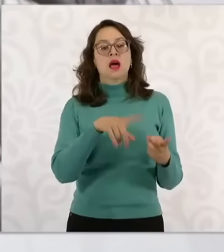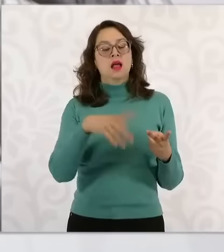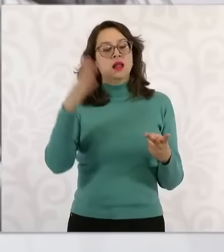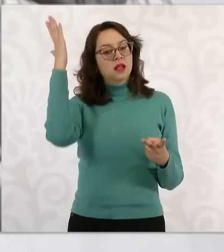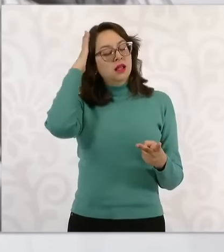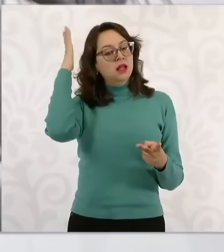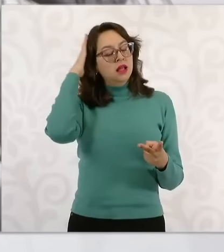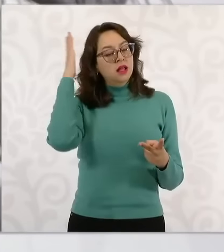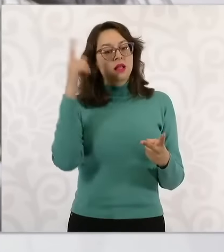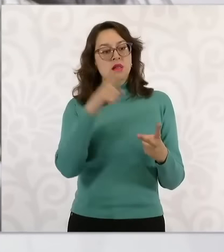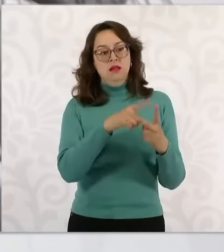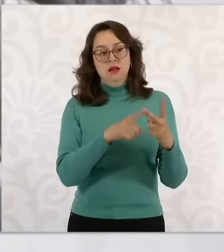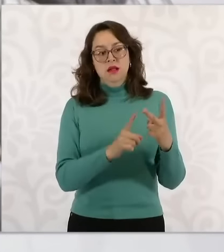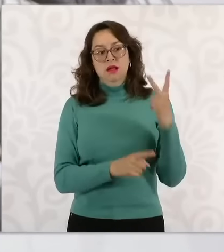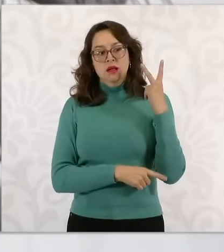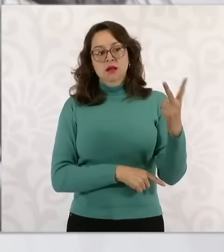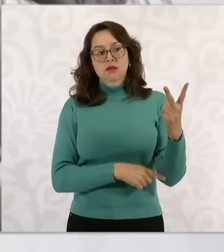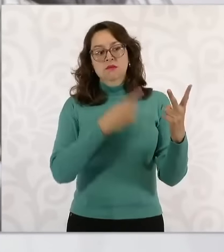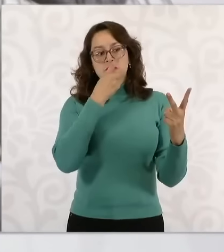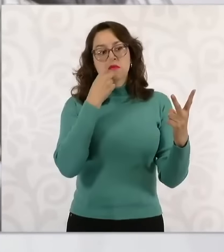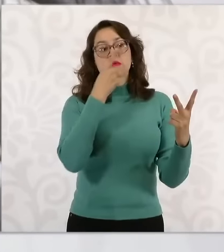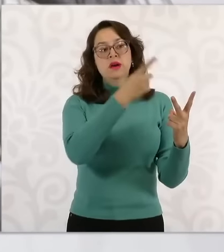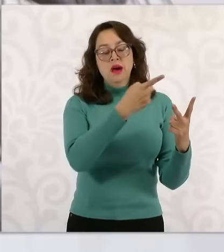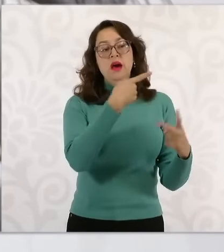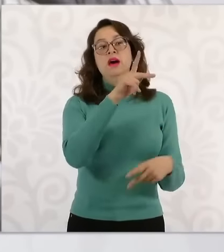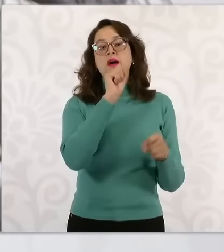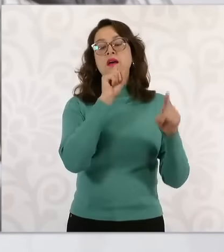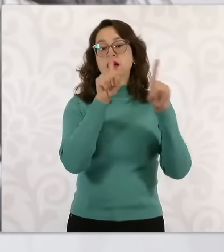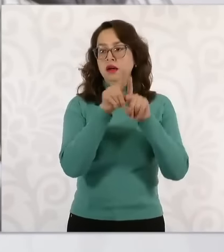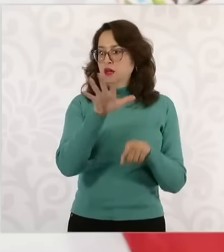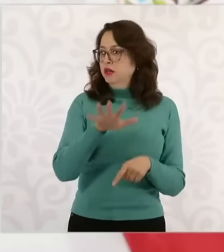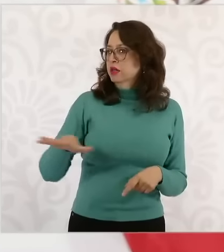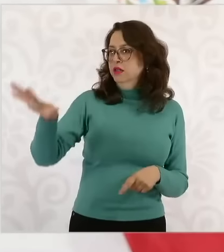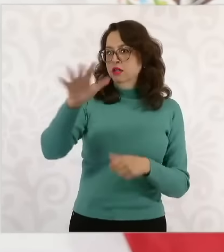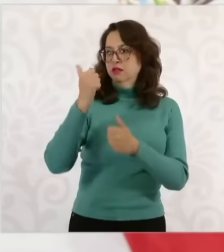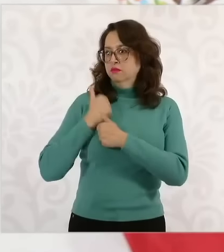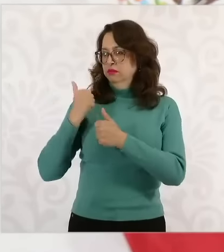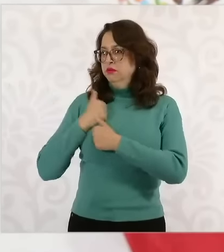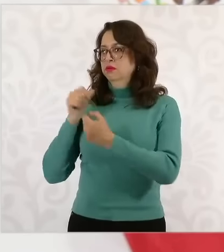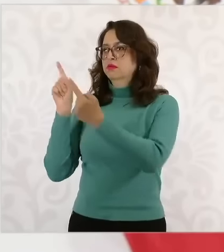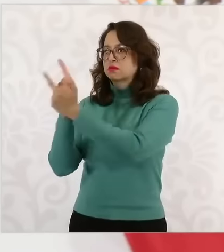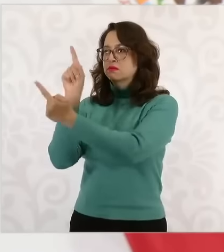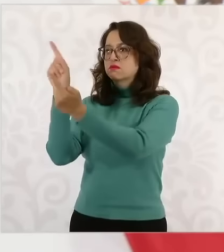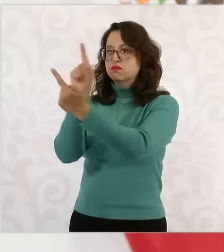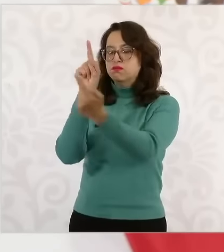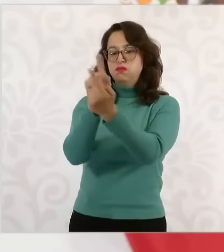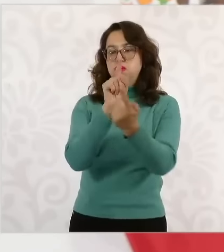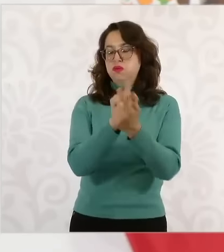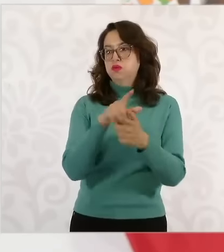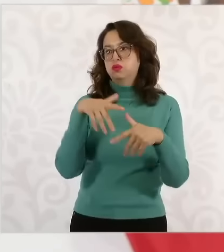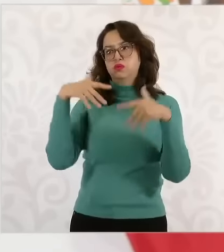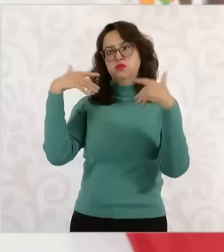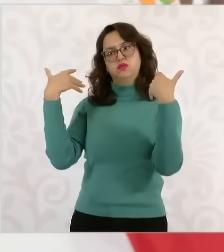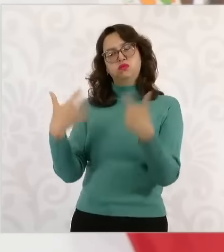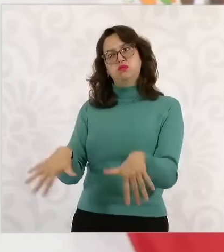sino pues a los elementos que están trabajando en todos lados. No hay elementos, no hay soldados,